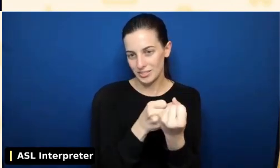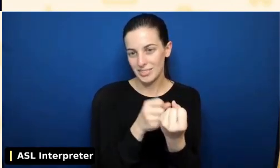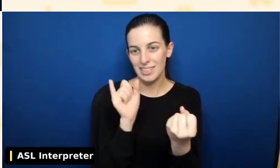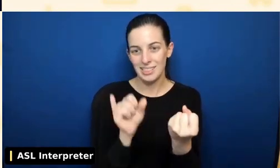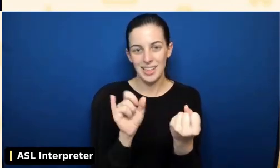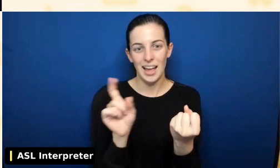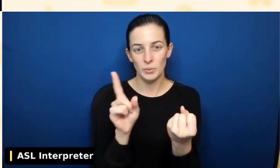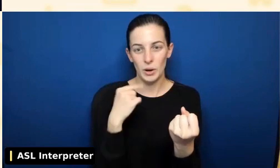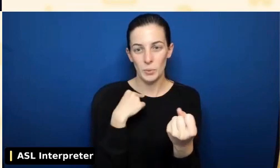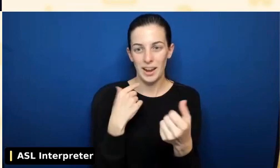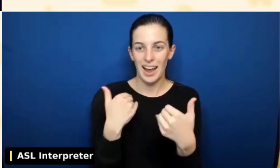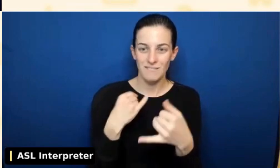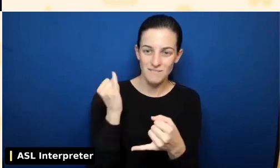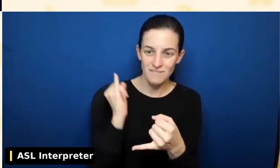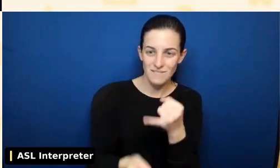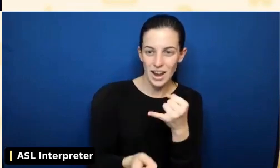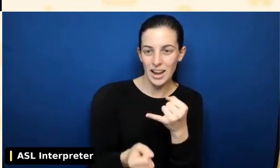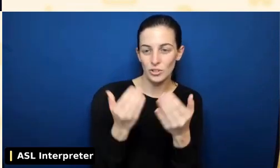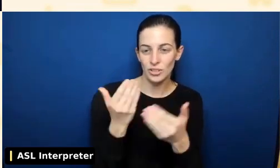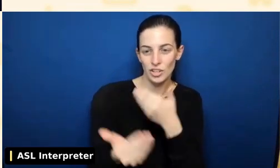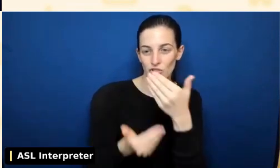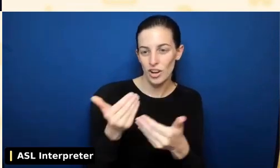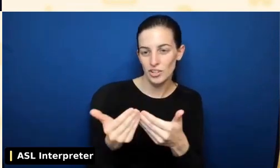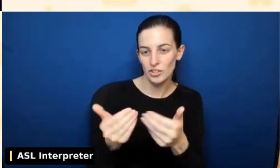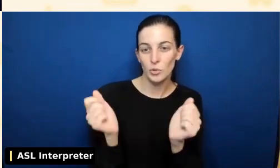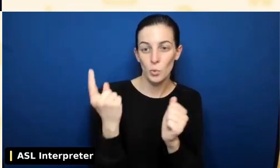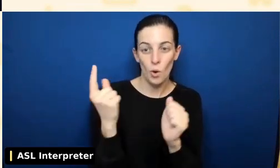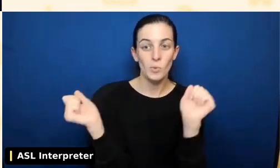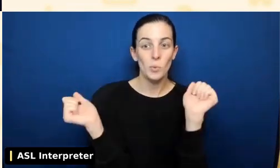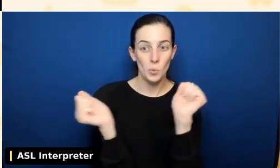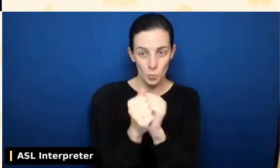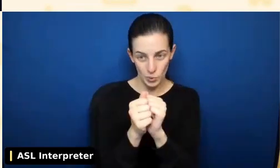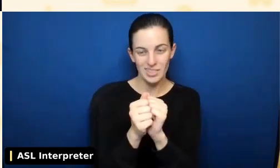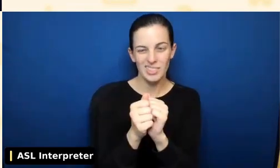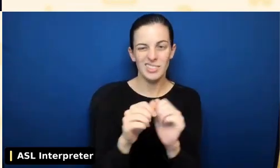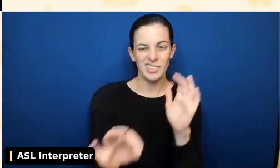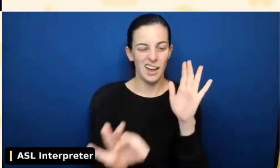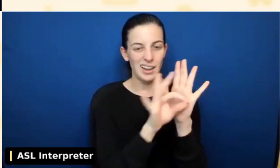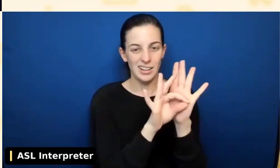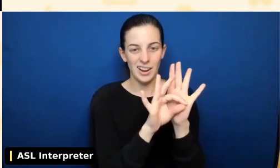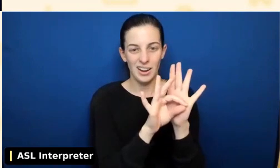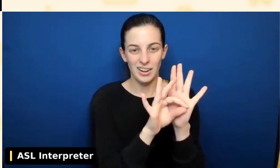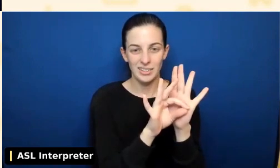la iteración final antes de llegar a la de los íconos. Es básicamente lo mismo que el primero, solo con la palabra animaciones.